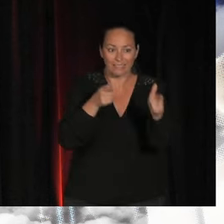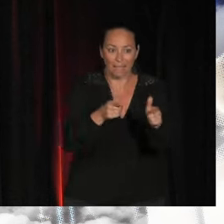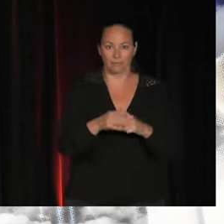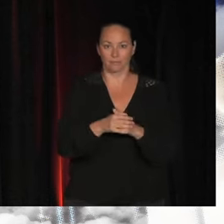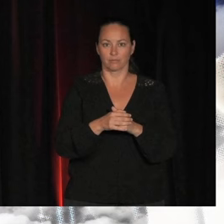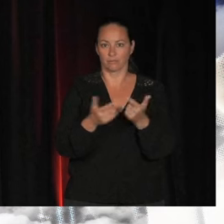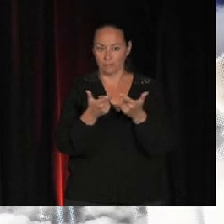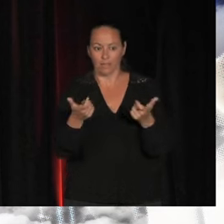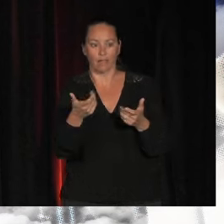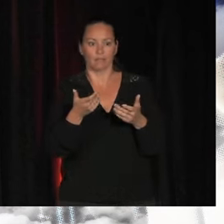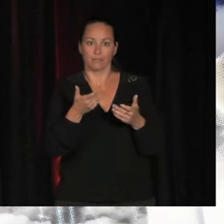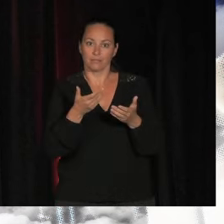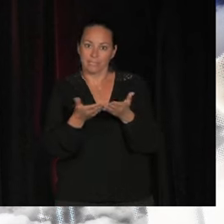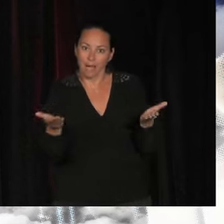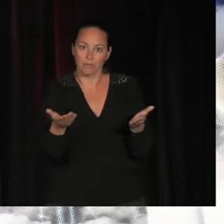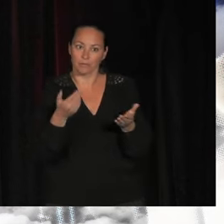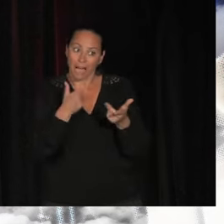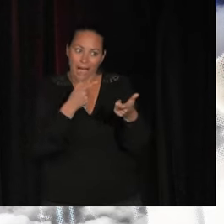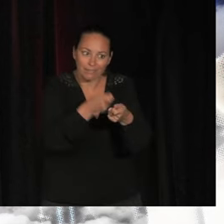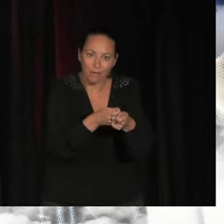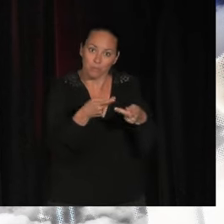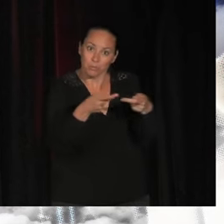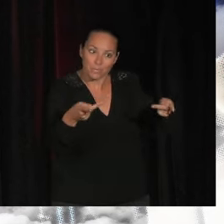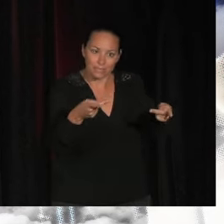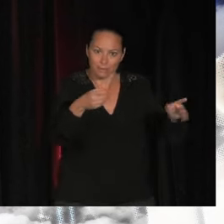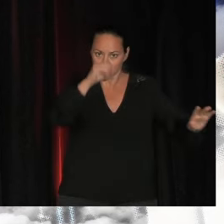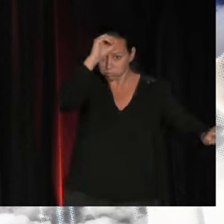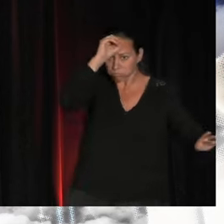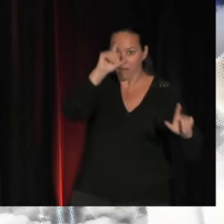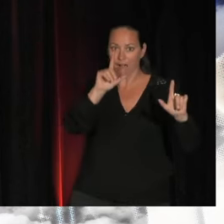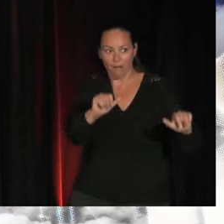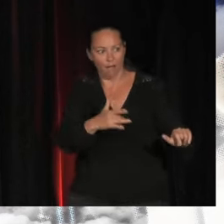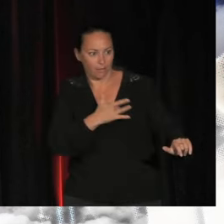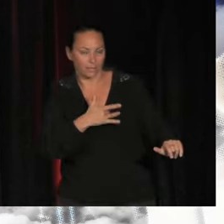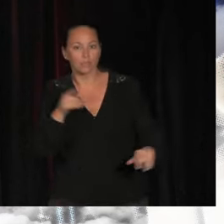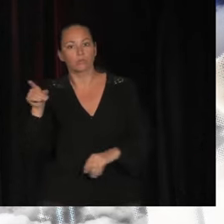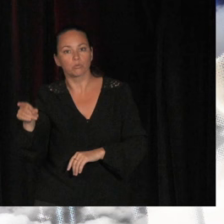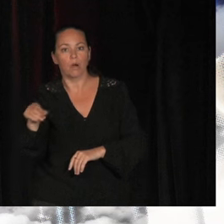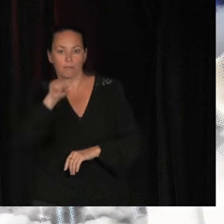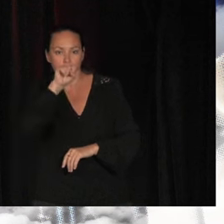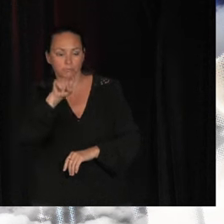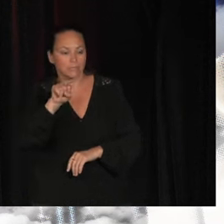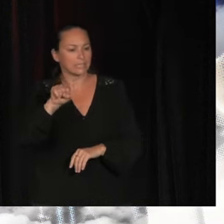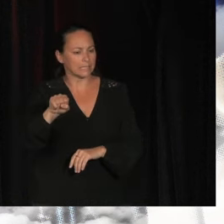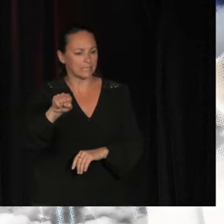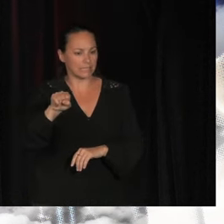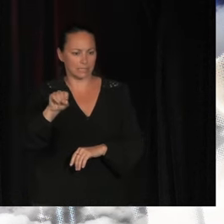Non, mais il y a un côté, tu vois, vulgarisation qui est intéressant parce qu'ils se sont rendu compte qu'il y avait un… Toi, qui es un fanatique de StarCraft 2, tu écoutes des gens avec le jargon…